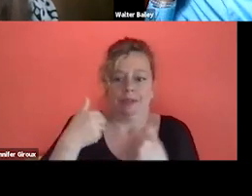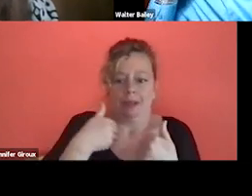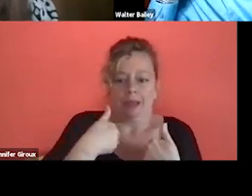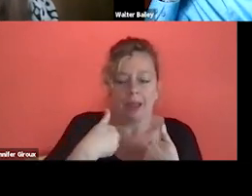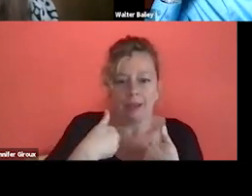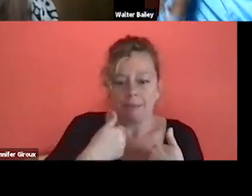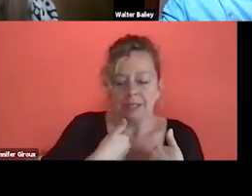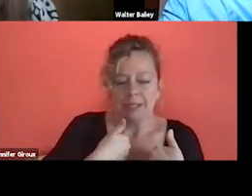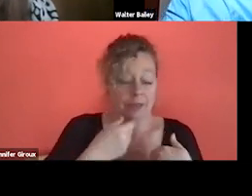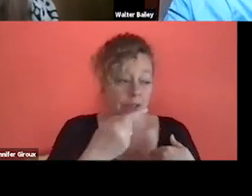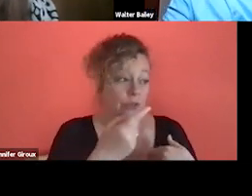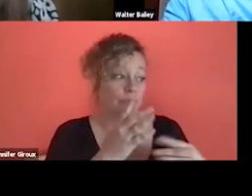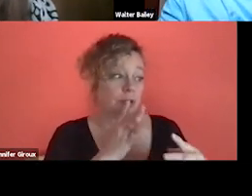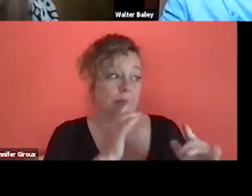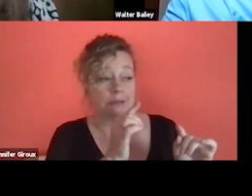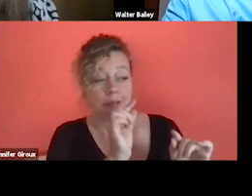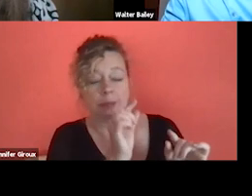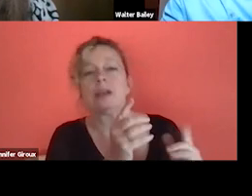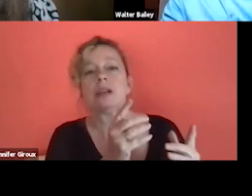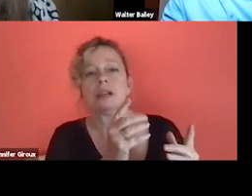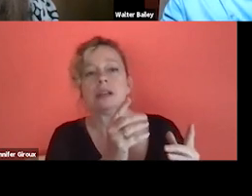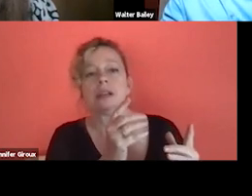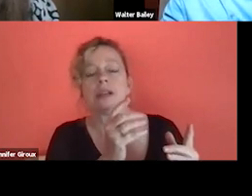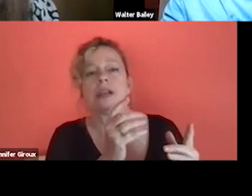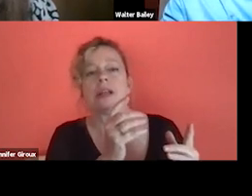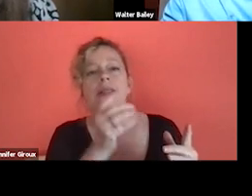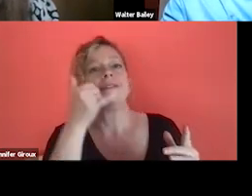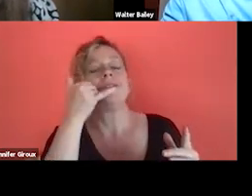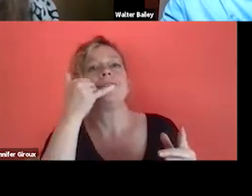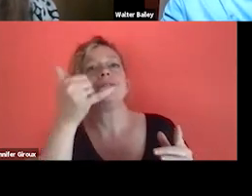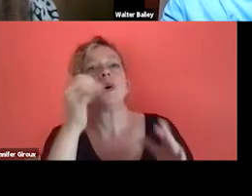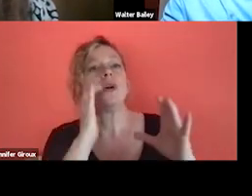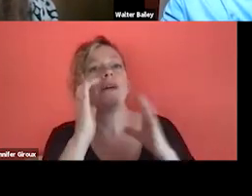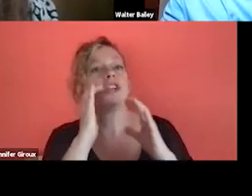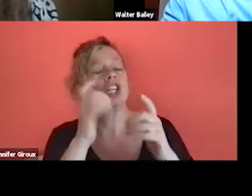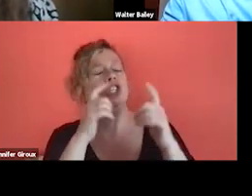como tú aludiste, Eowyn, es que las conversaciones telefónicas han sido enormes.